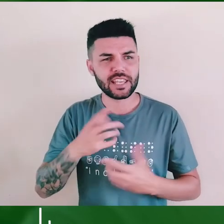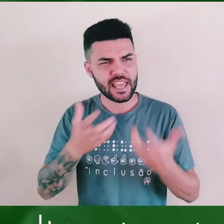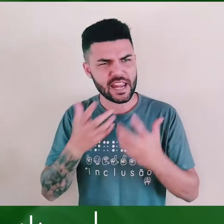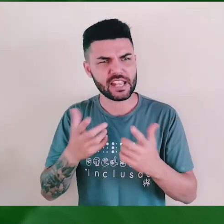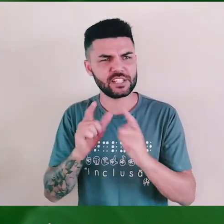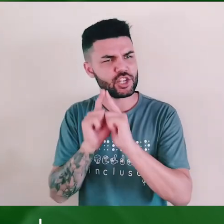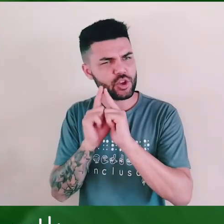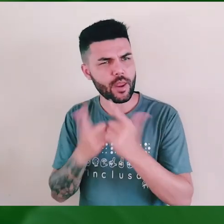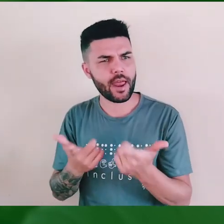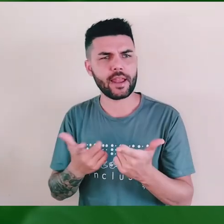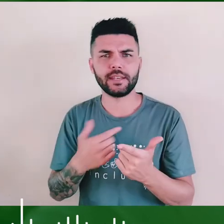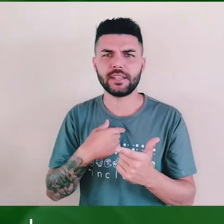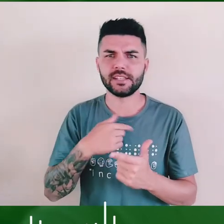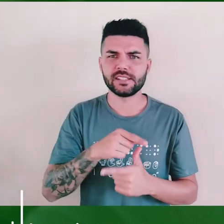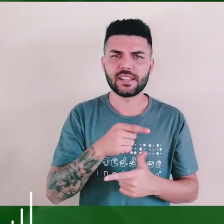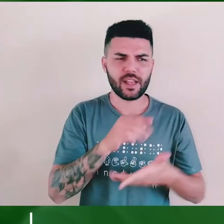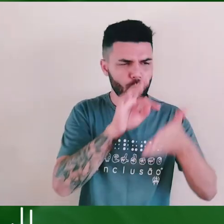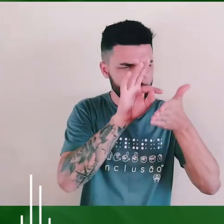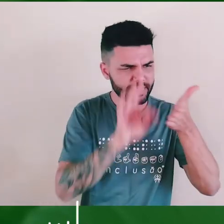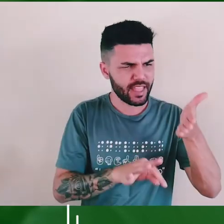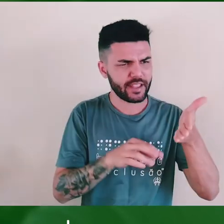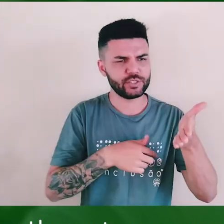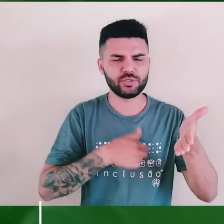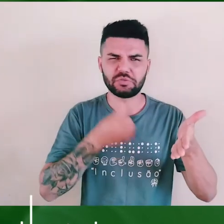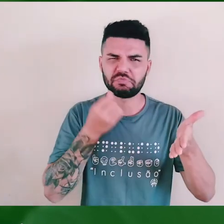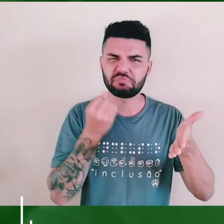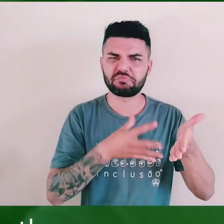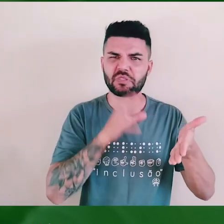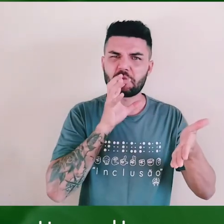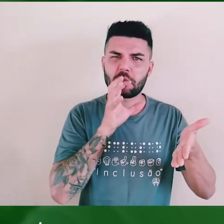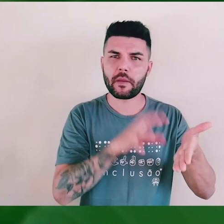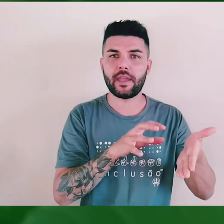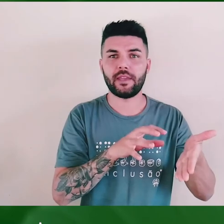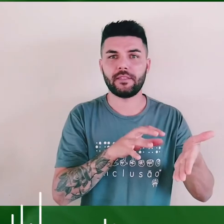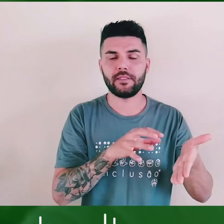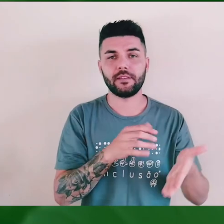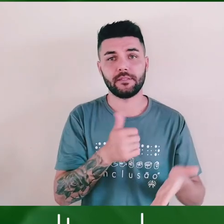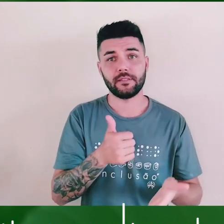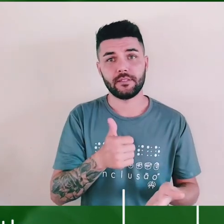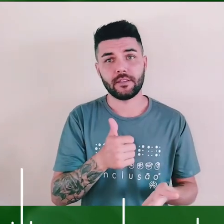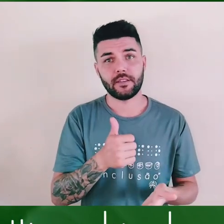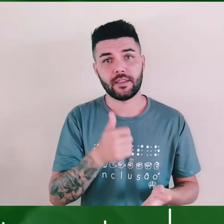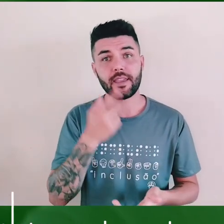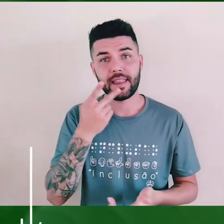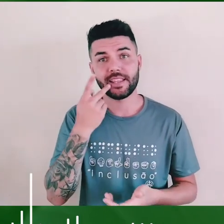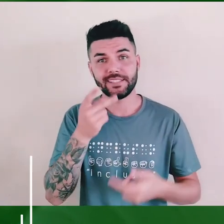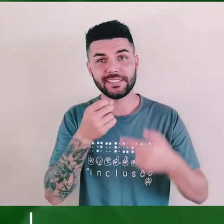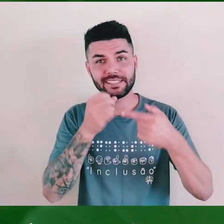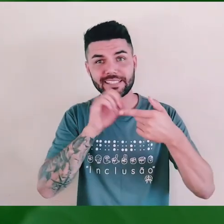de português e aí eu falei Desiree, Desiree... sou jornalista e estou no jornal nacional